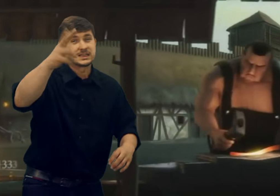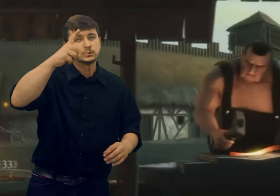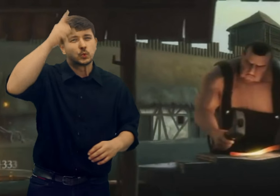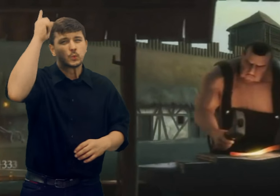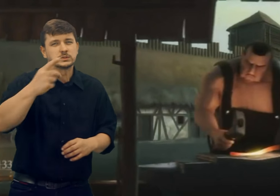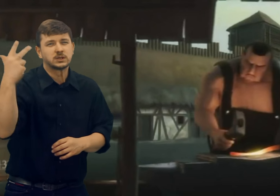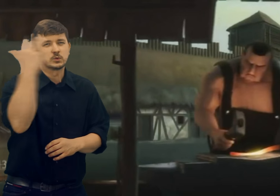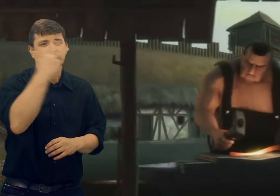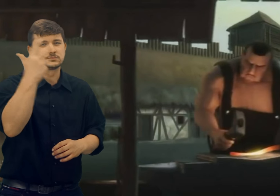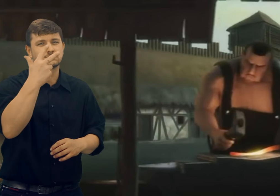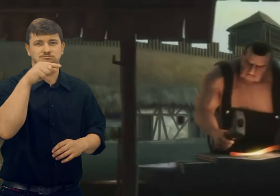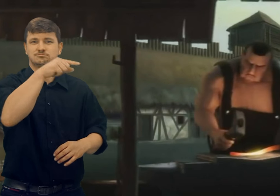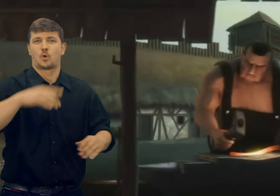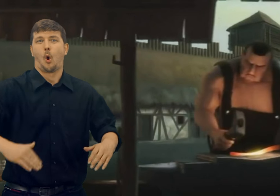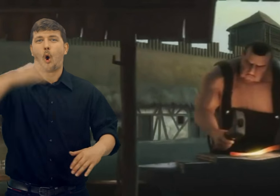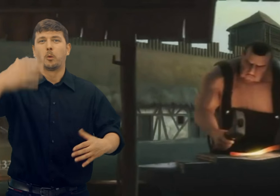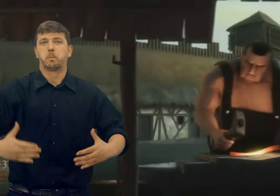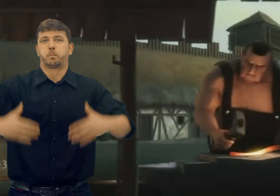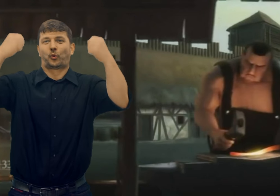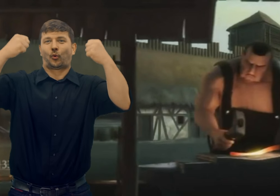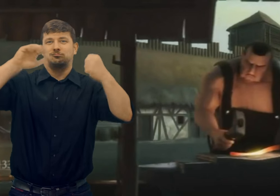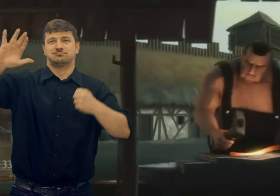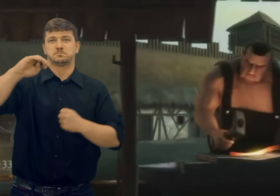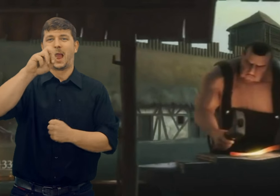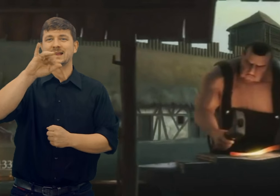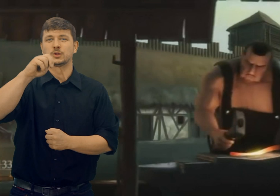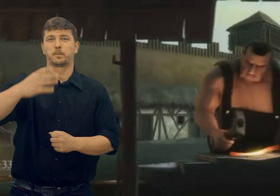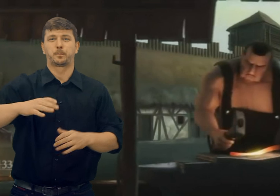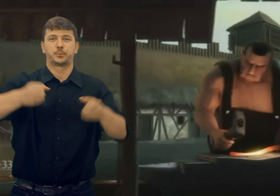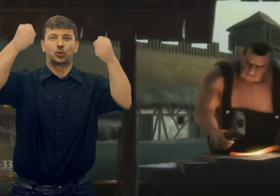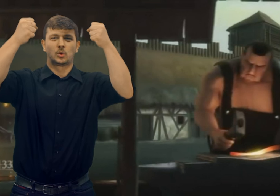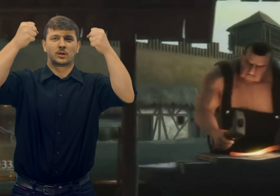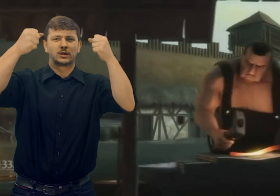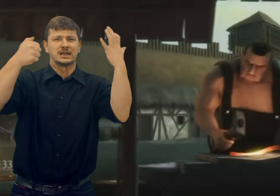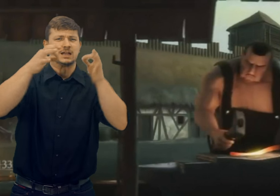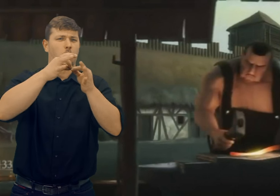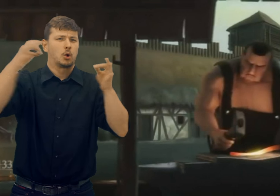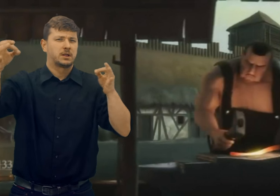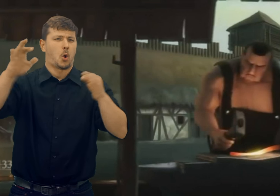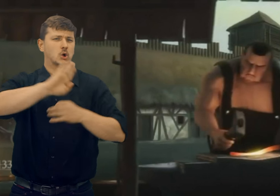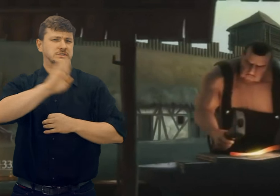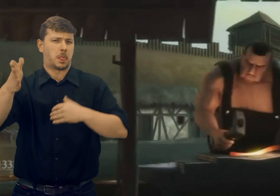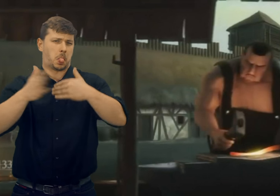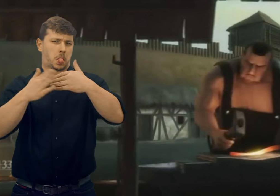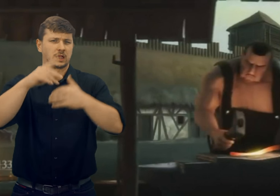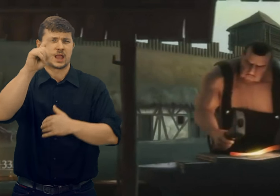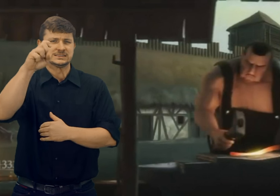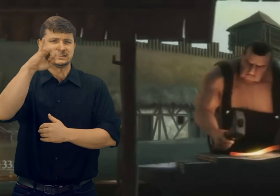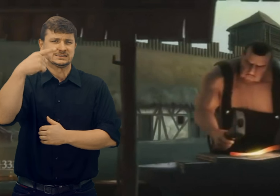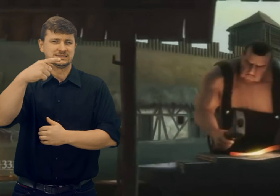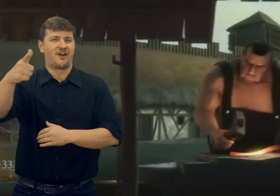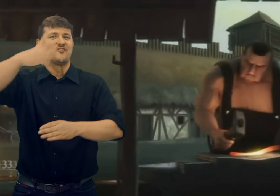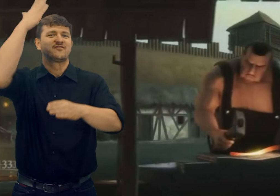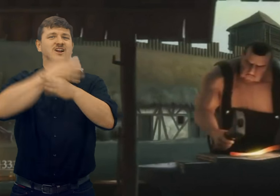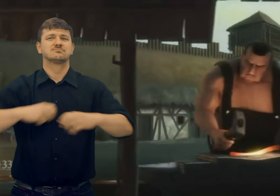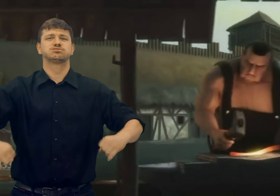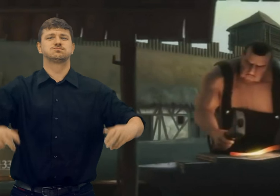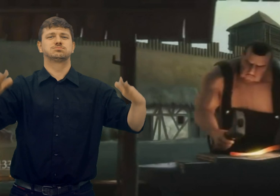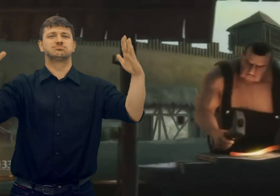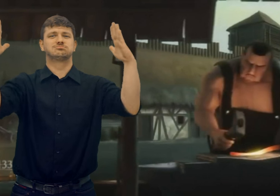1333 wurde die Hochburg der MARIENBURG fertiggestellt Sie liegt 60km östlich von DANZIG.